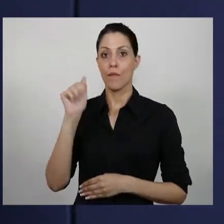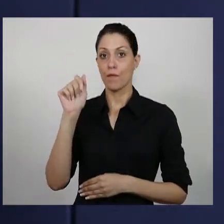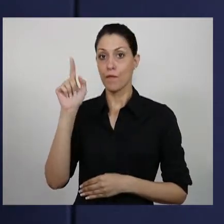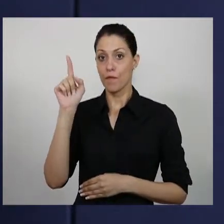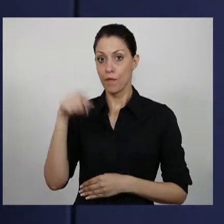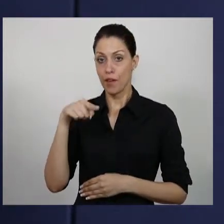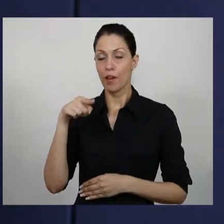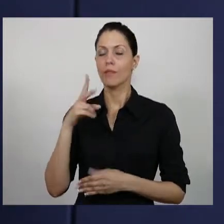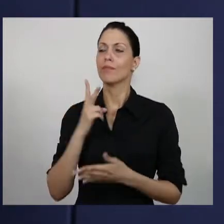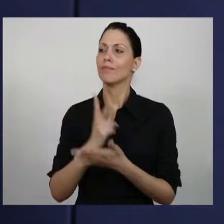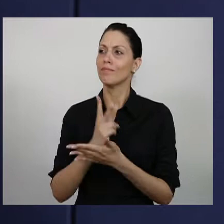limitada.